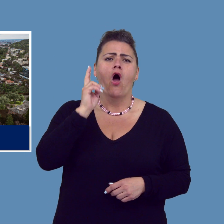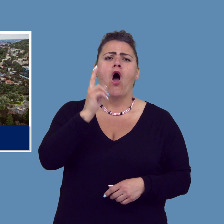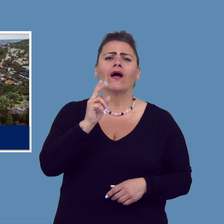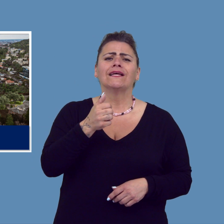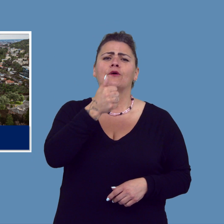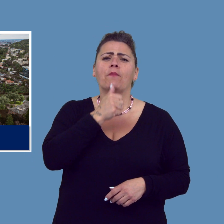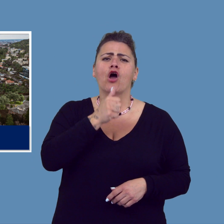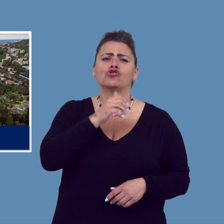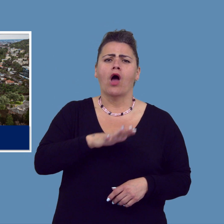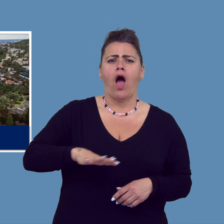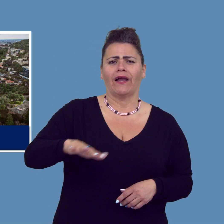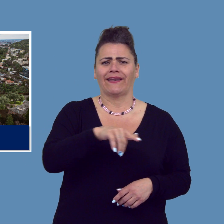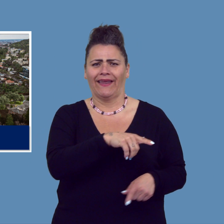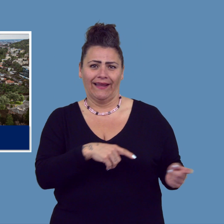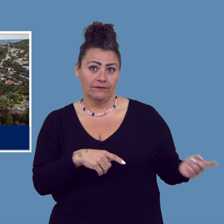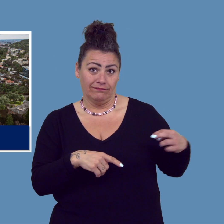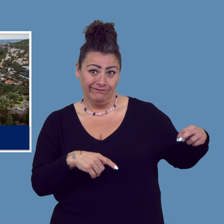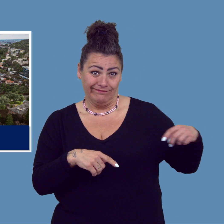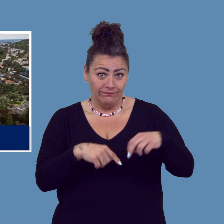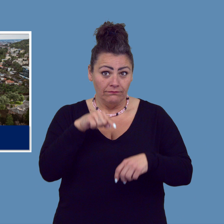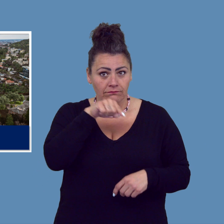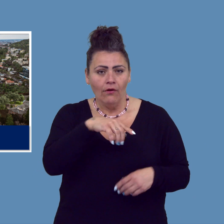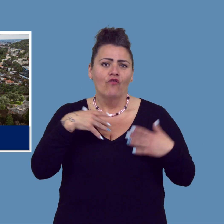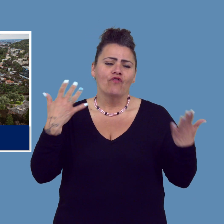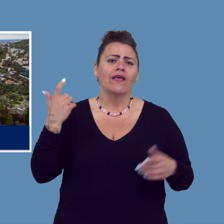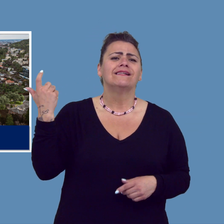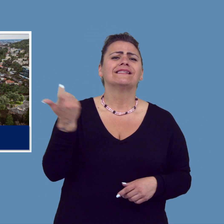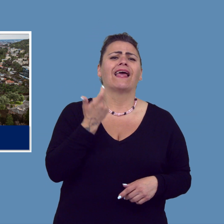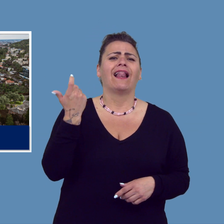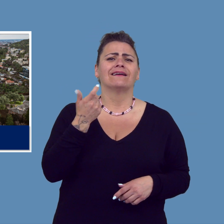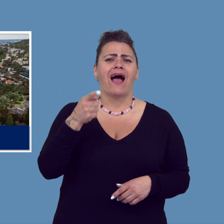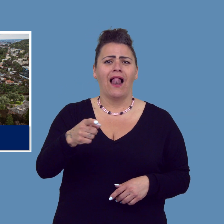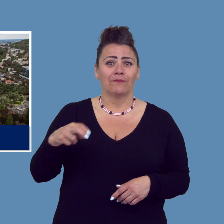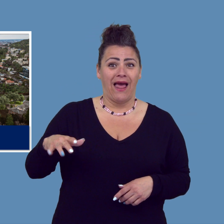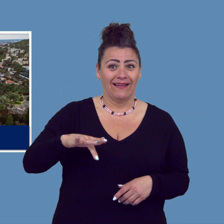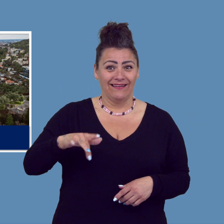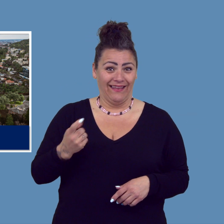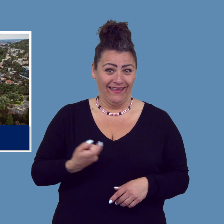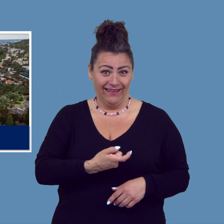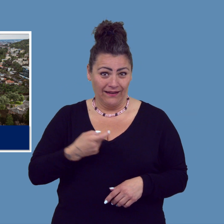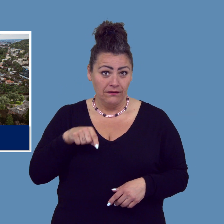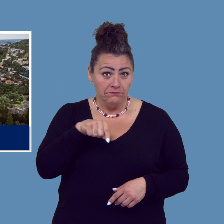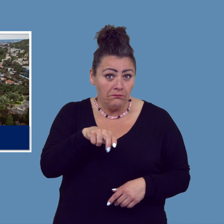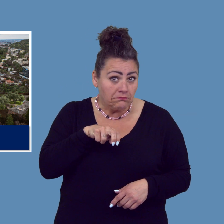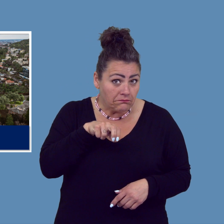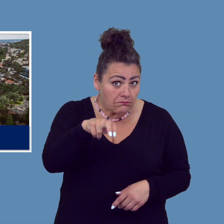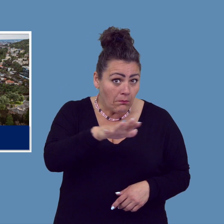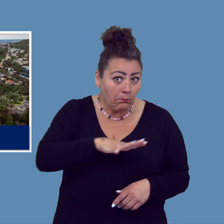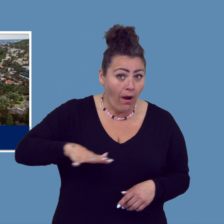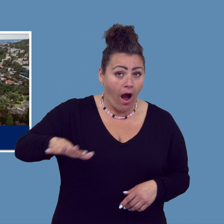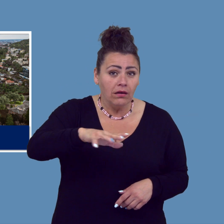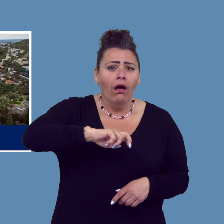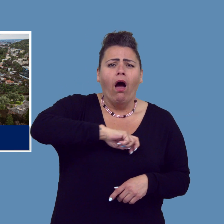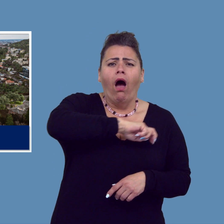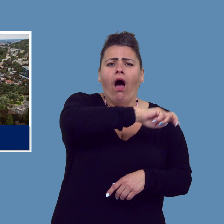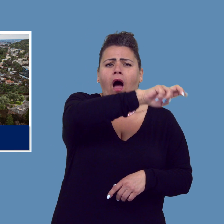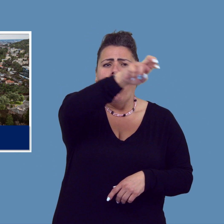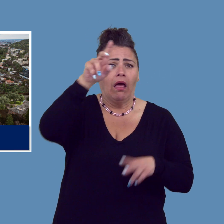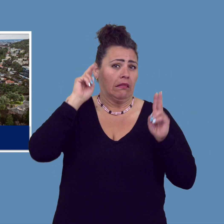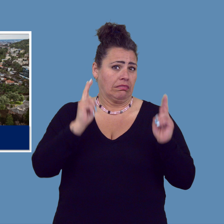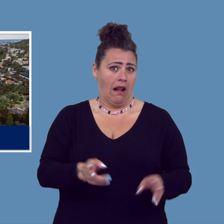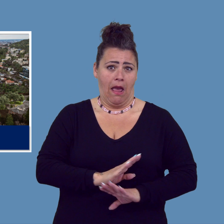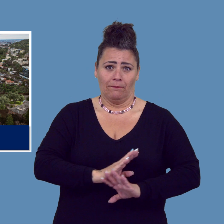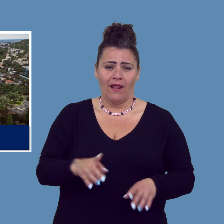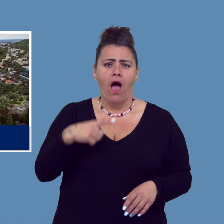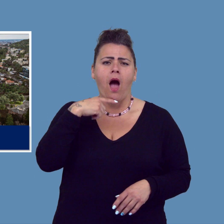A jövőben Pasarét és a Széll Kálmán tér felől érkezőknek nem kell majd kerülniük,